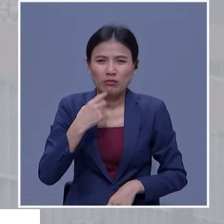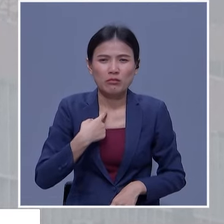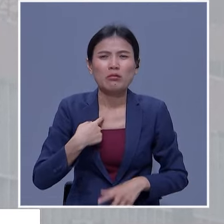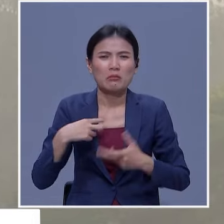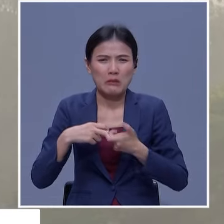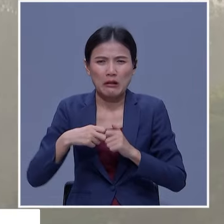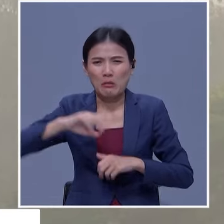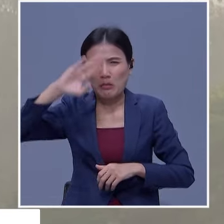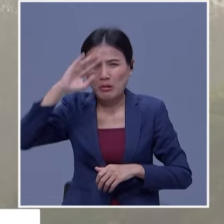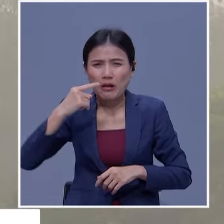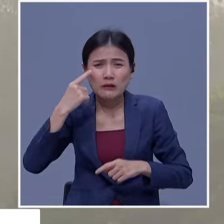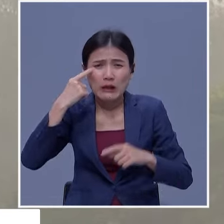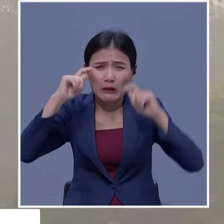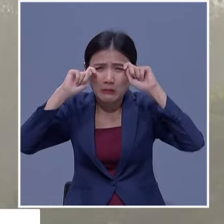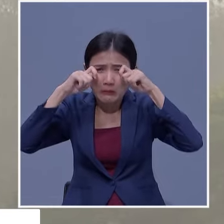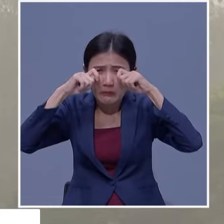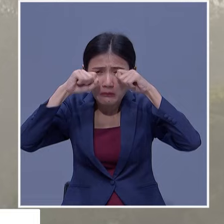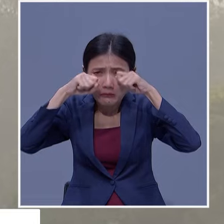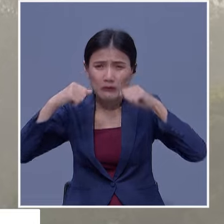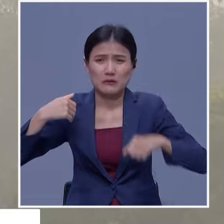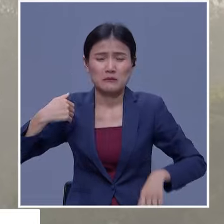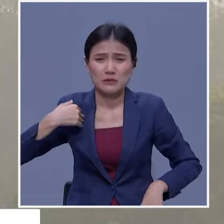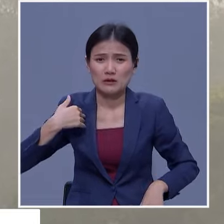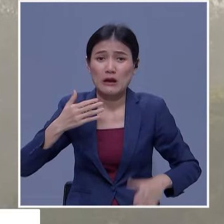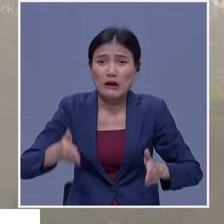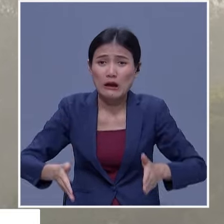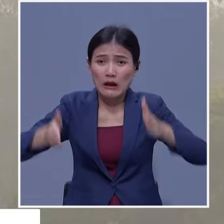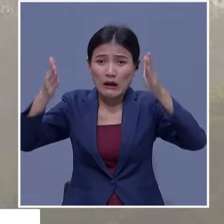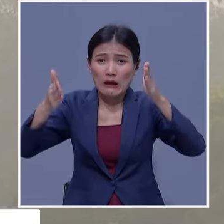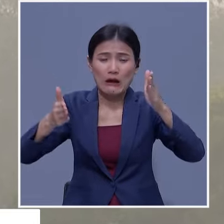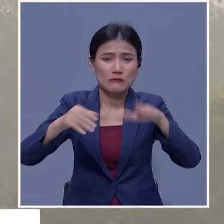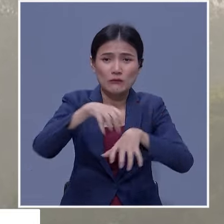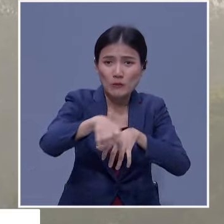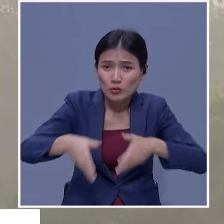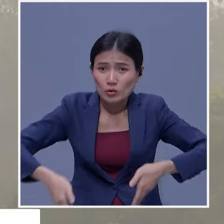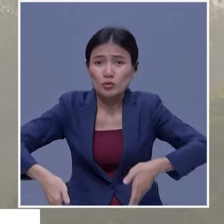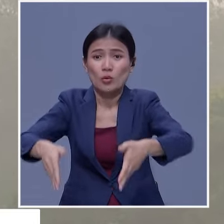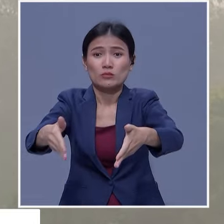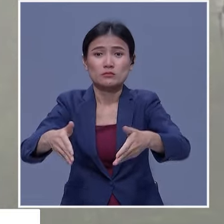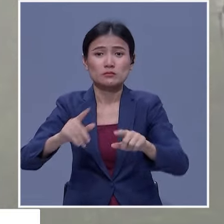ระคายเคืองตาด้วยอนุสาวรีย์อาคารแล้วก็ ถนนอันเป็นเอกลักษณ์ในกรุงนิวเดลีถูกปก